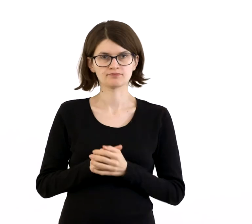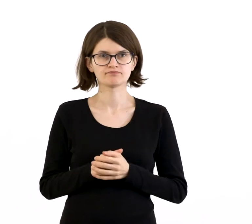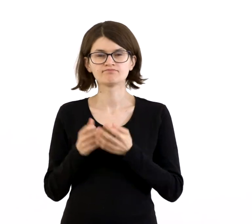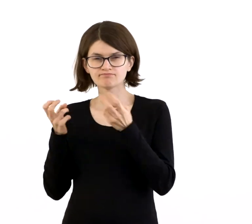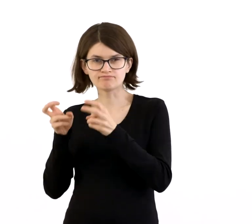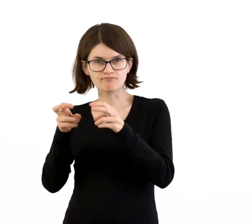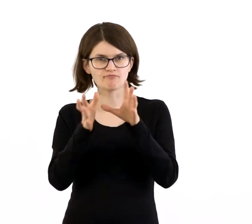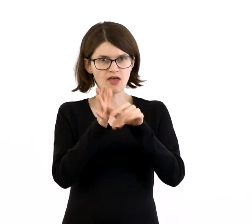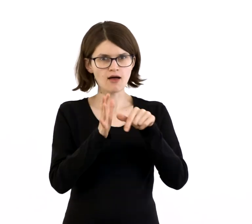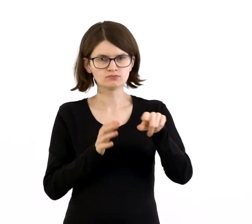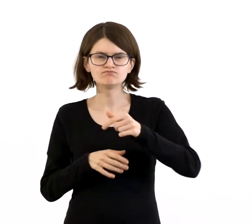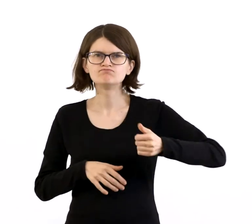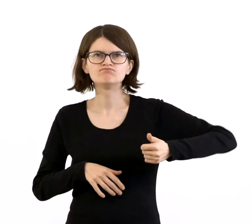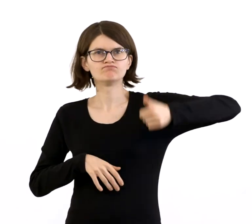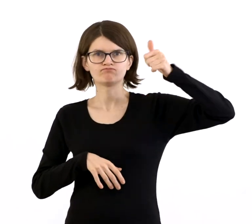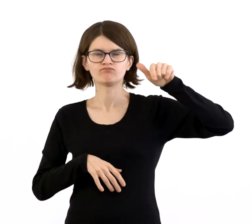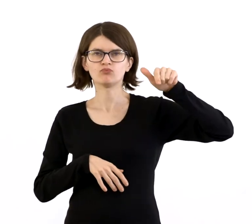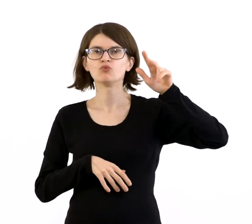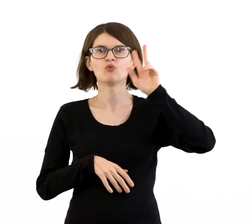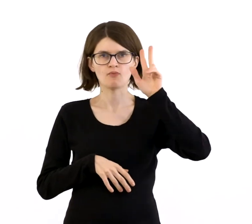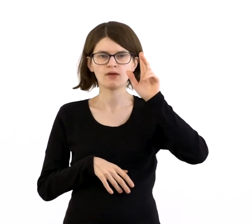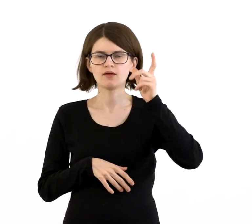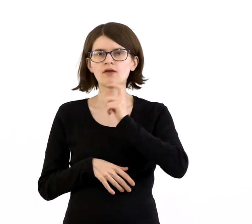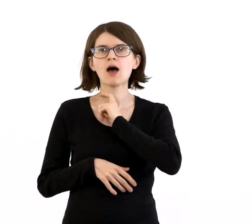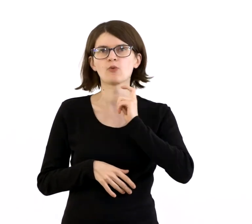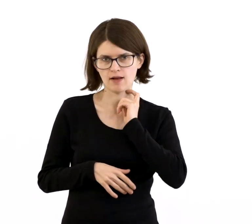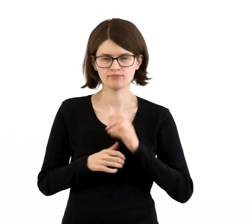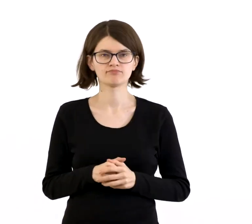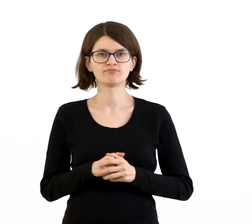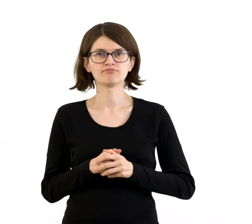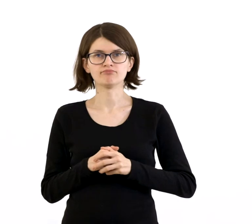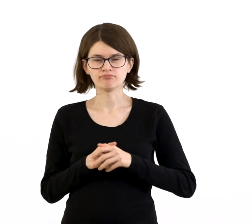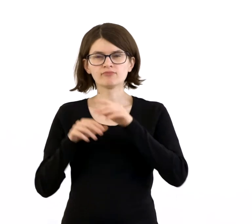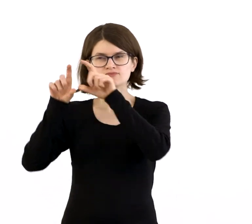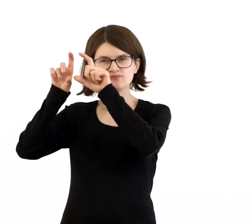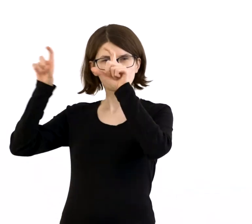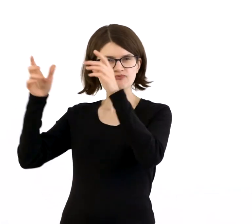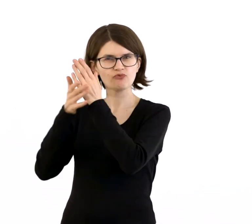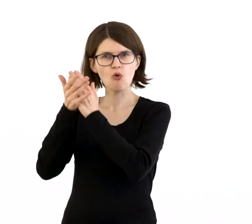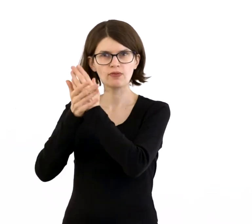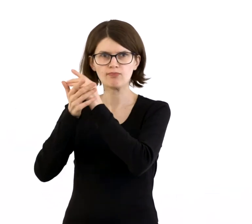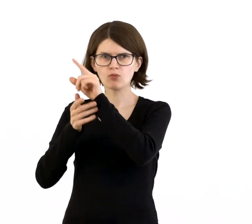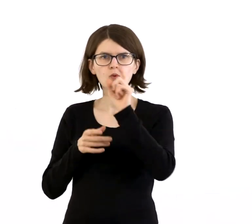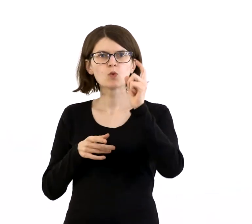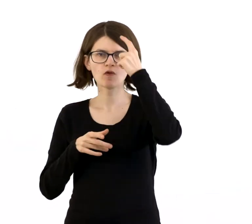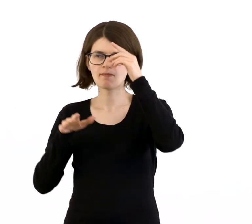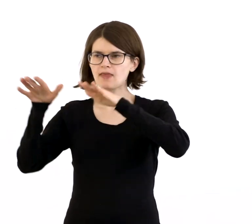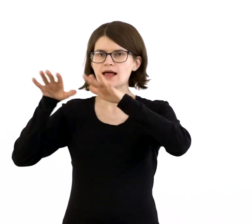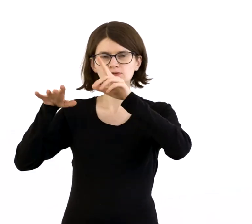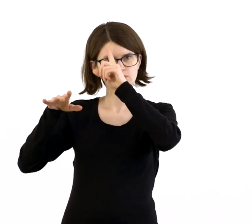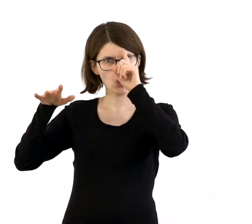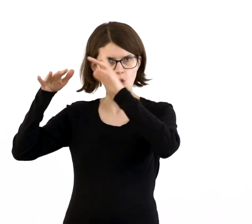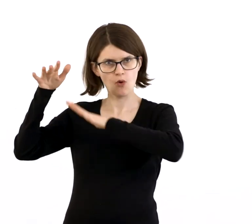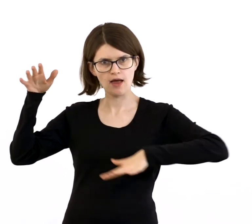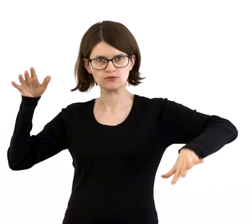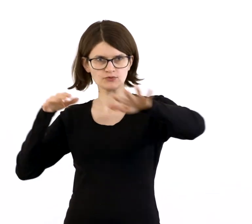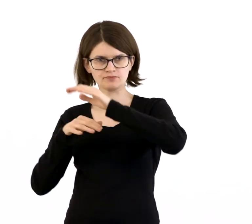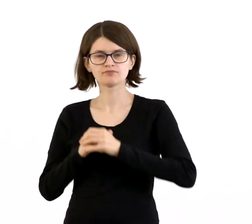Wyodrębnia się stan kapłański, ośrodki świątynne były centrami życia społecznego.